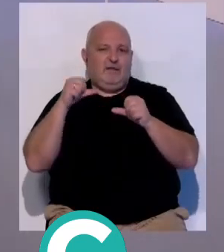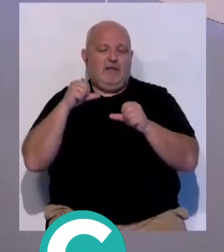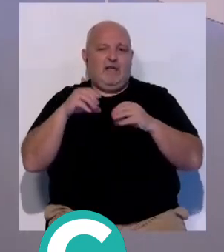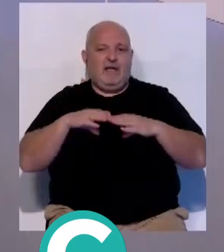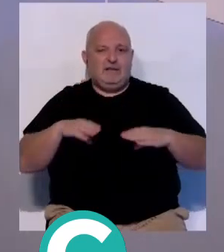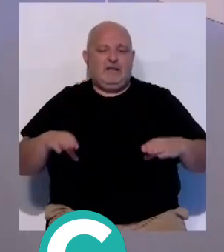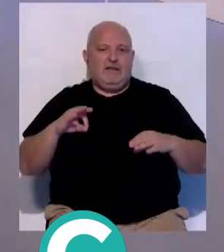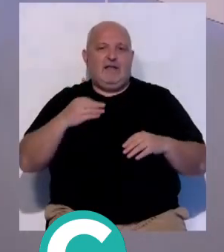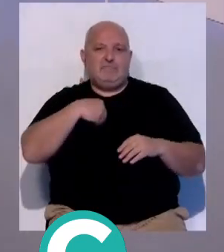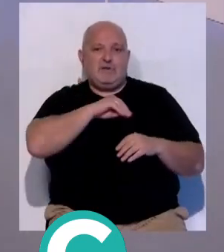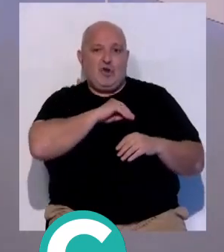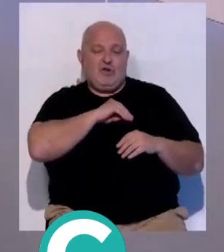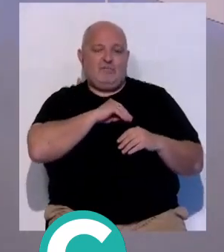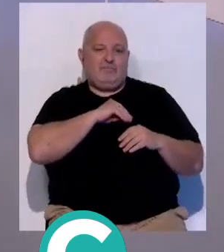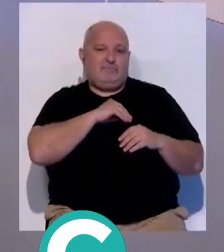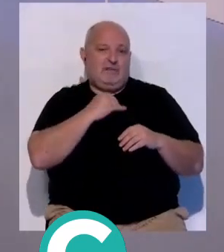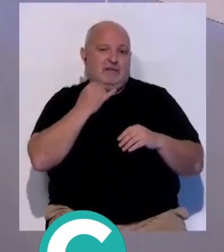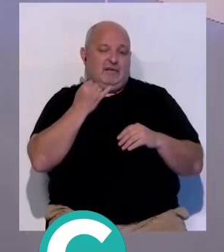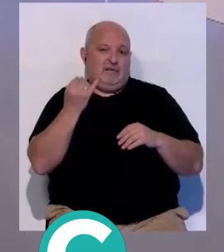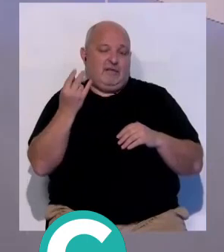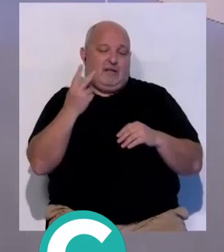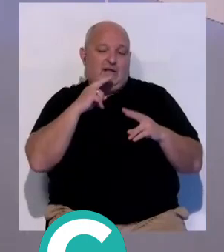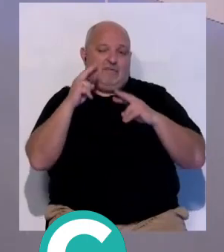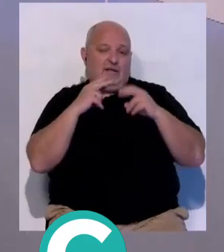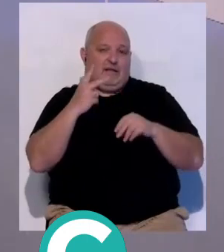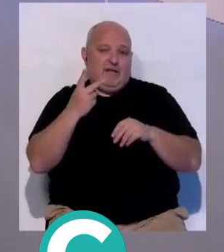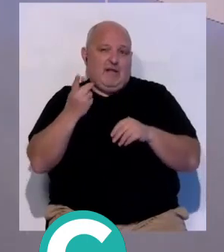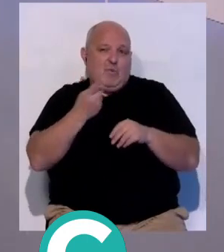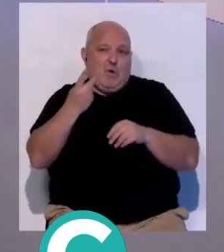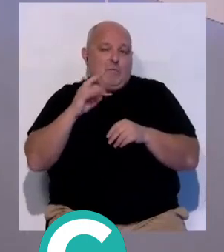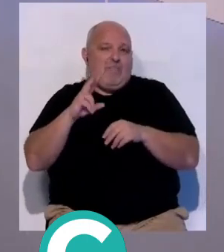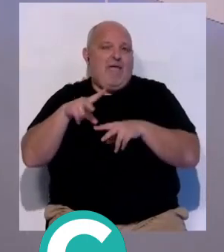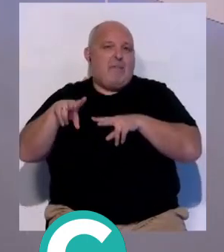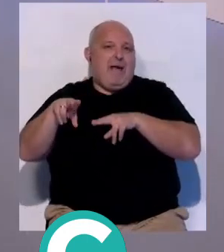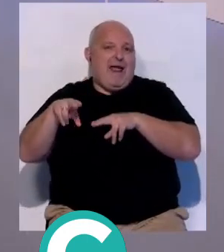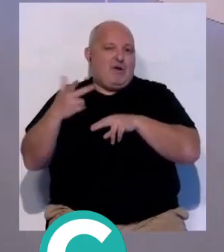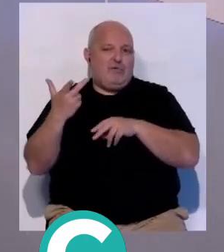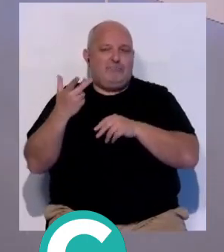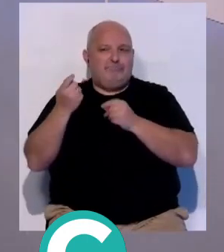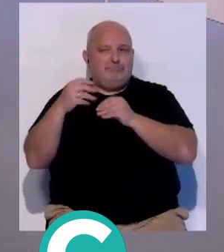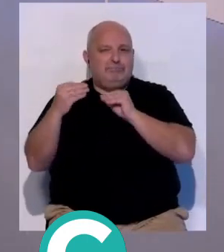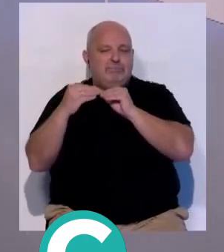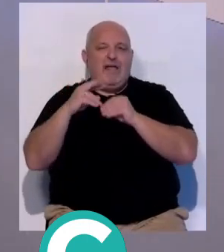y el español somos primos hermanos Entonces tenemos muchas cosas en común el diarrea O sea